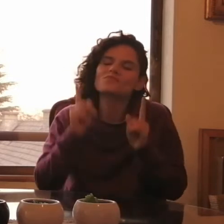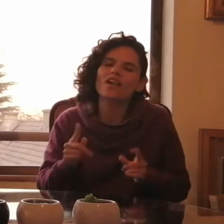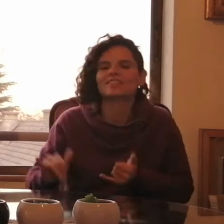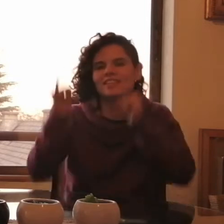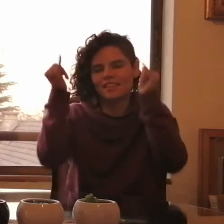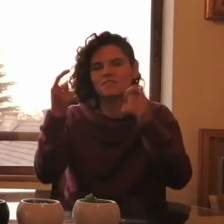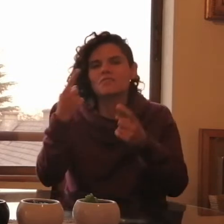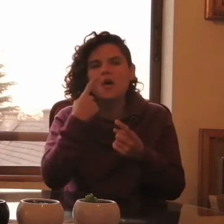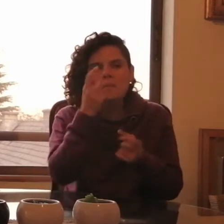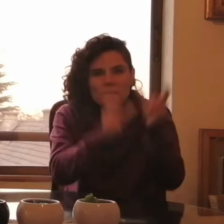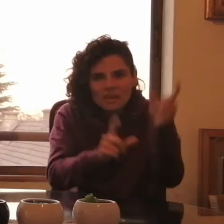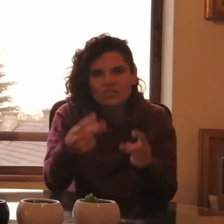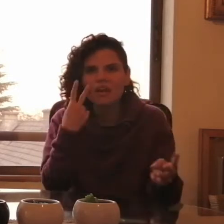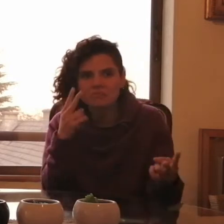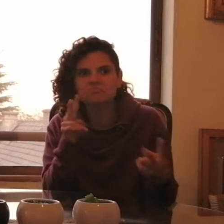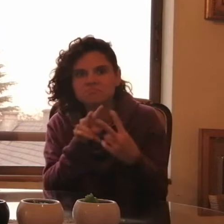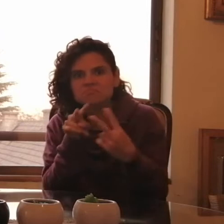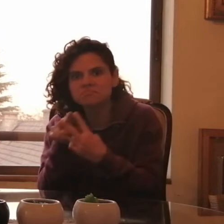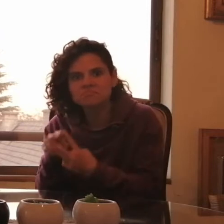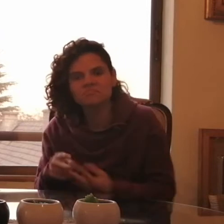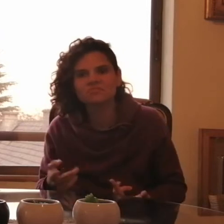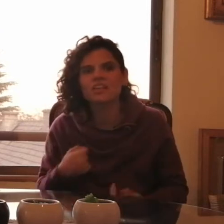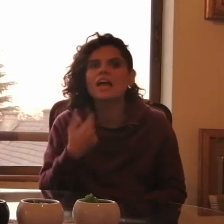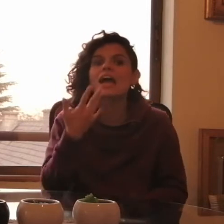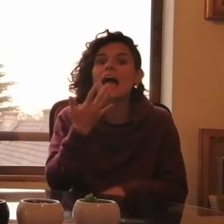harta gente, y ahí uno elegía especialidades